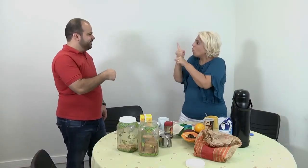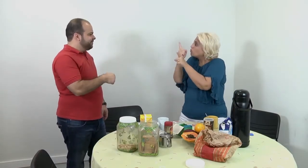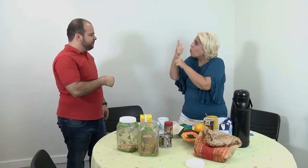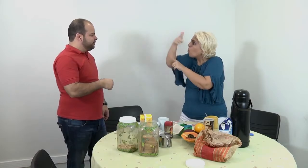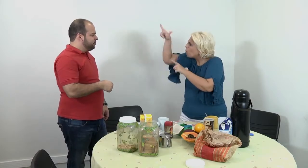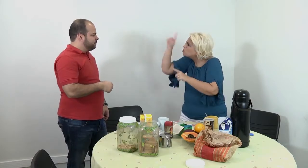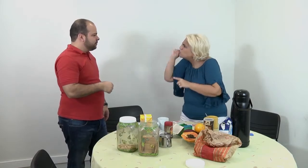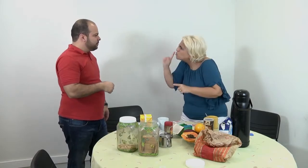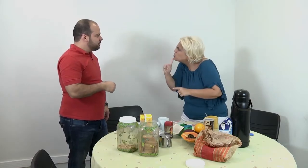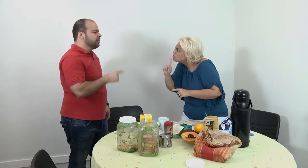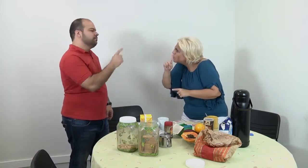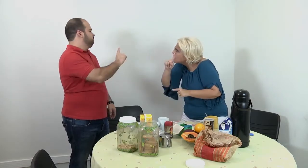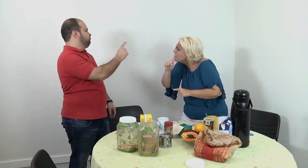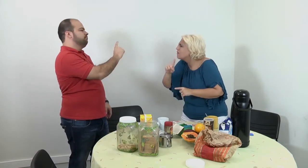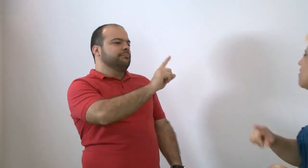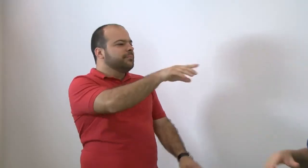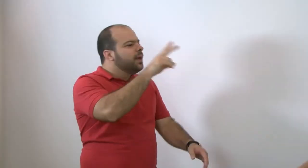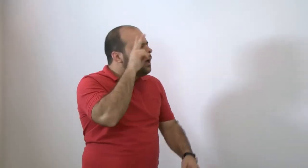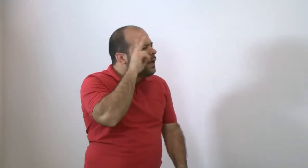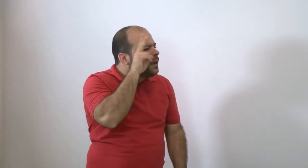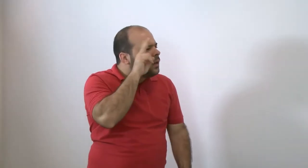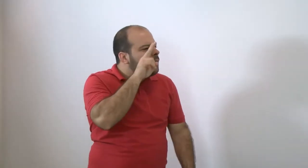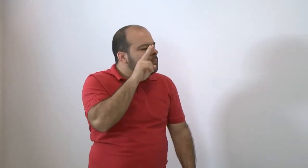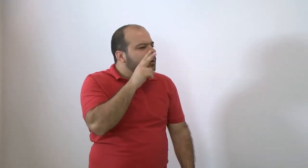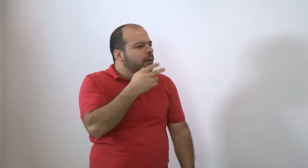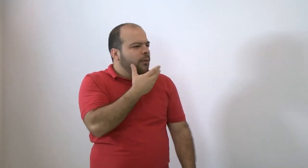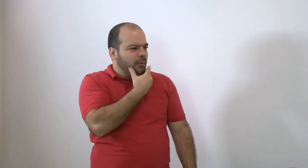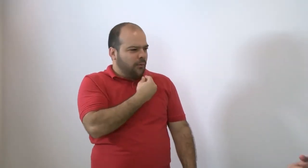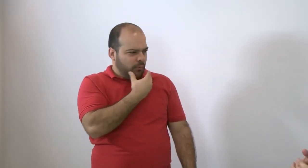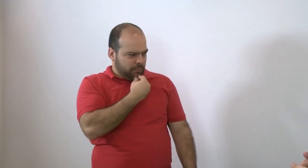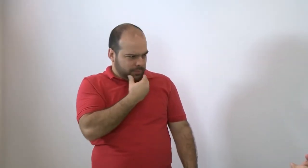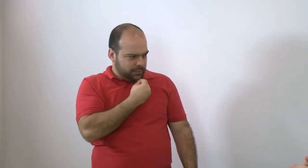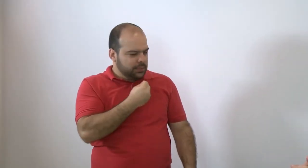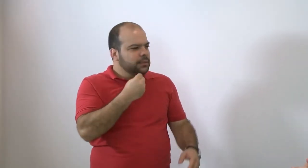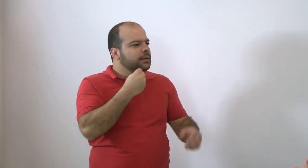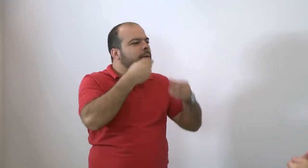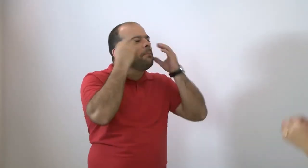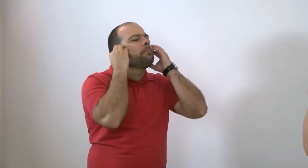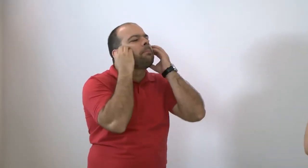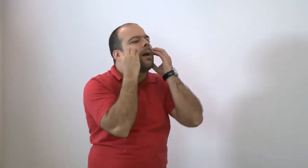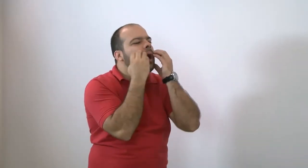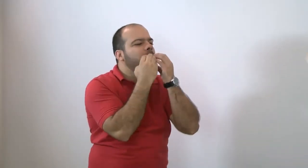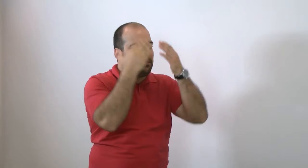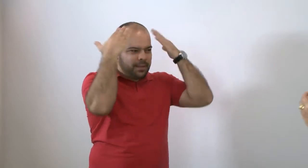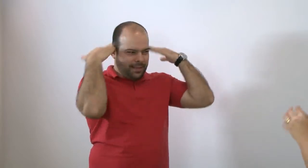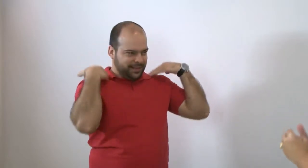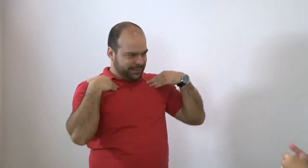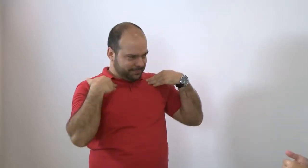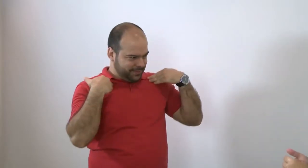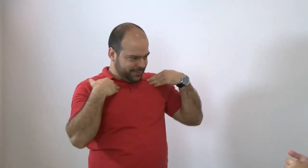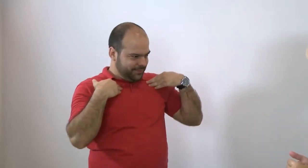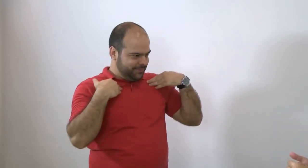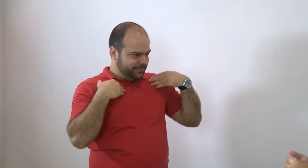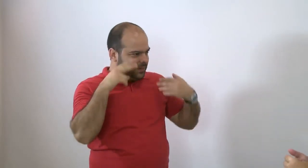Você encontrou outros surdos lá? Não. Você lembra do rapaz que eu te falei da secretária? Lembra?